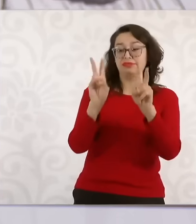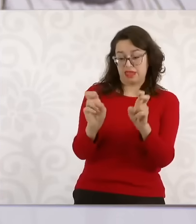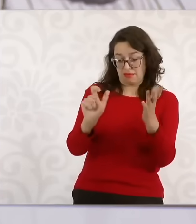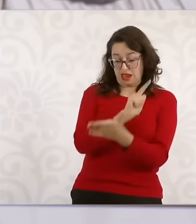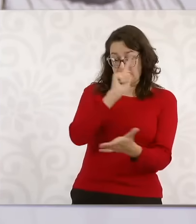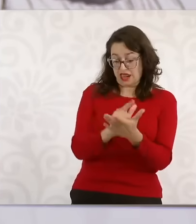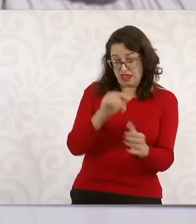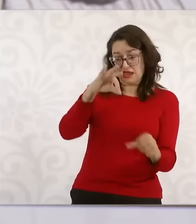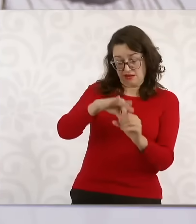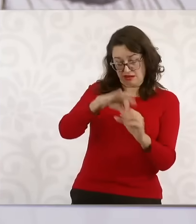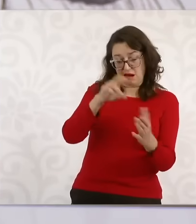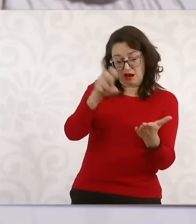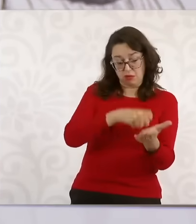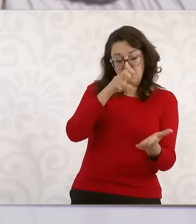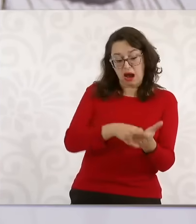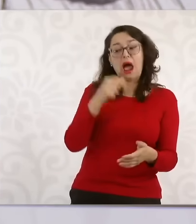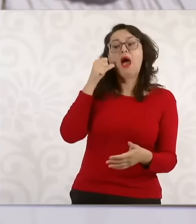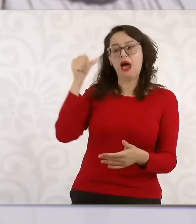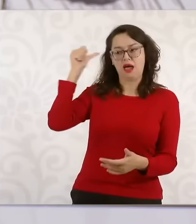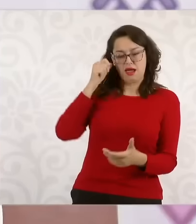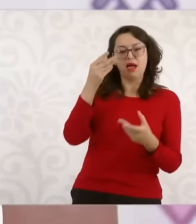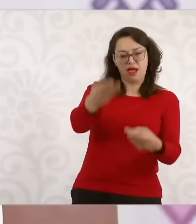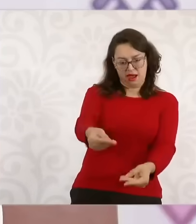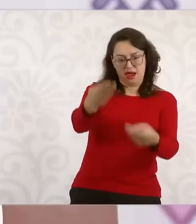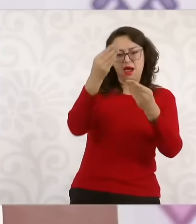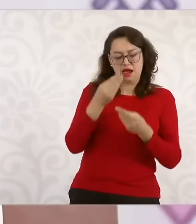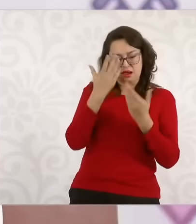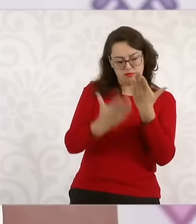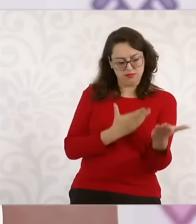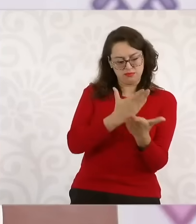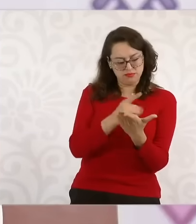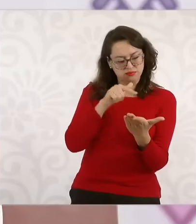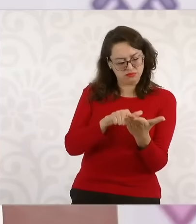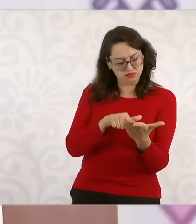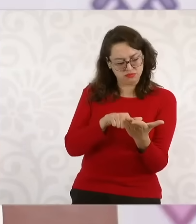me presentaron una primera revisión de que se presentó en los foros. nos vamos a reunir otra